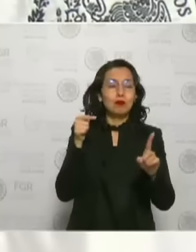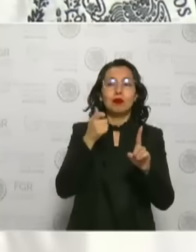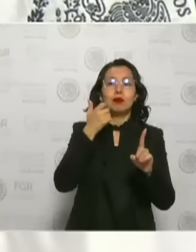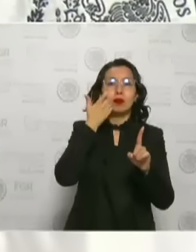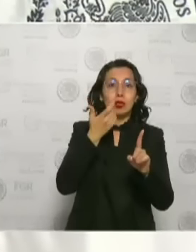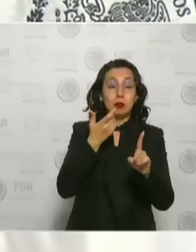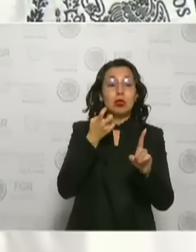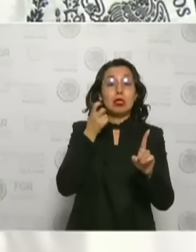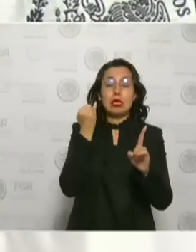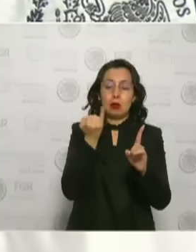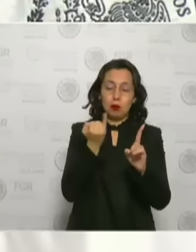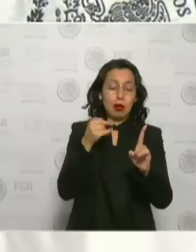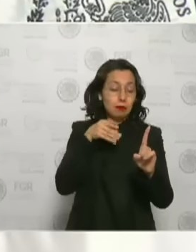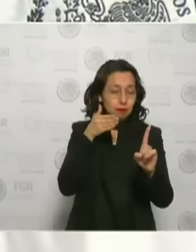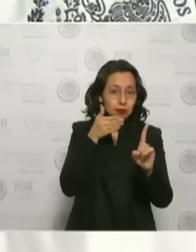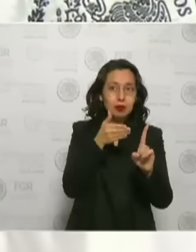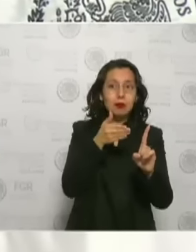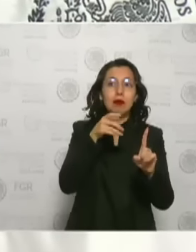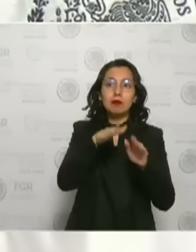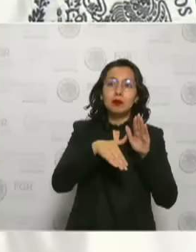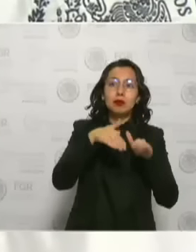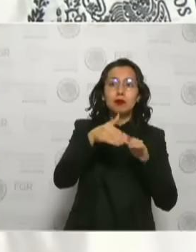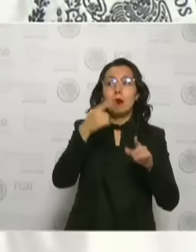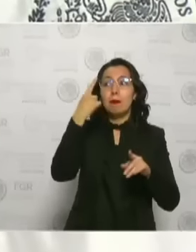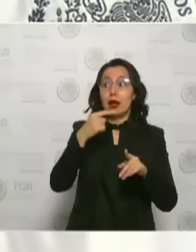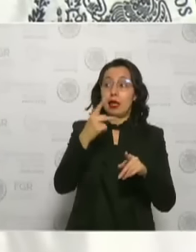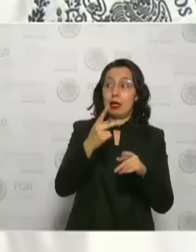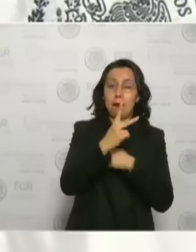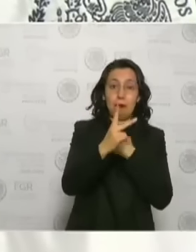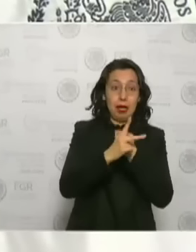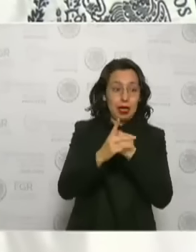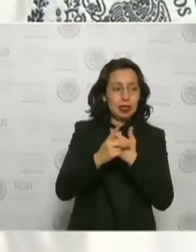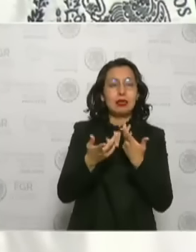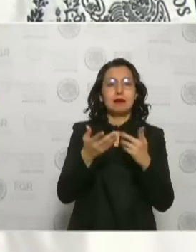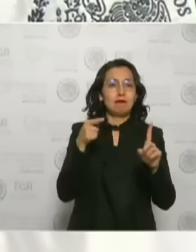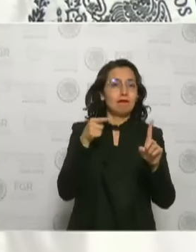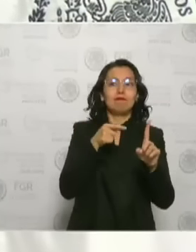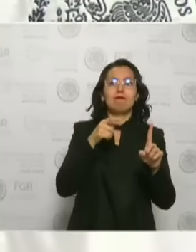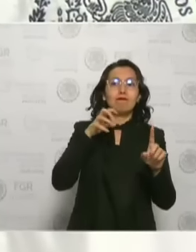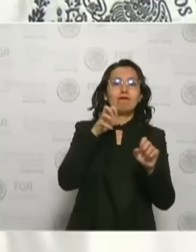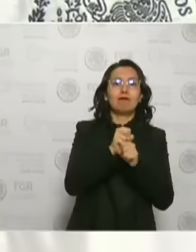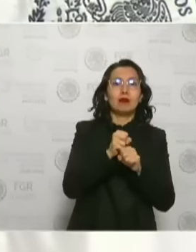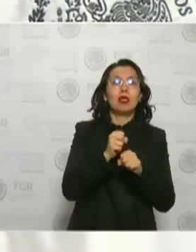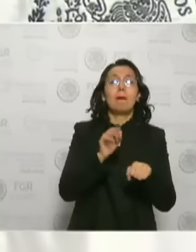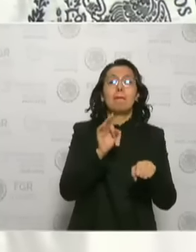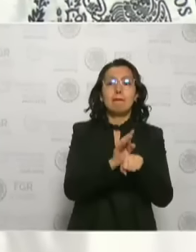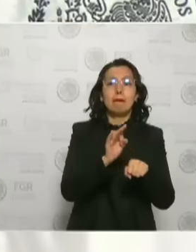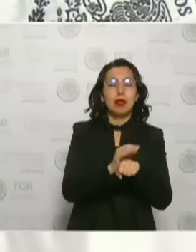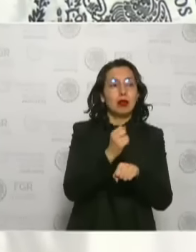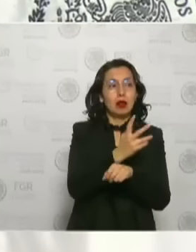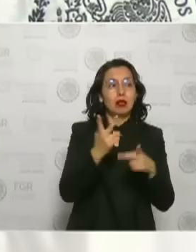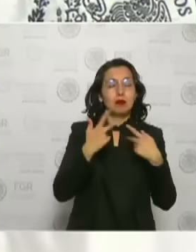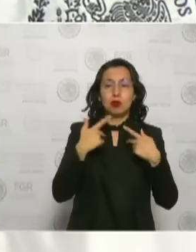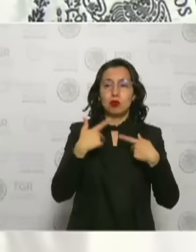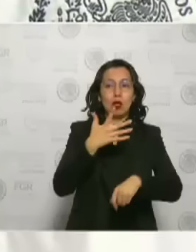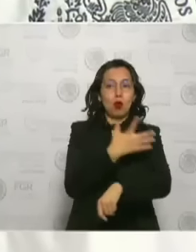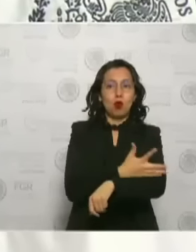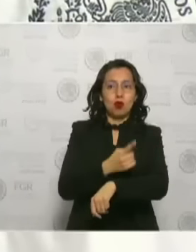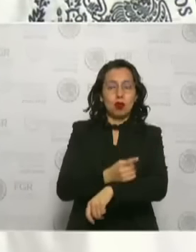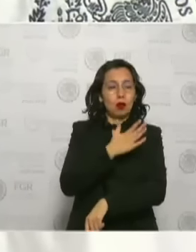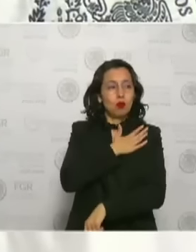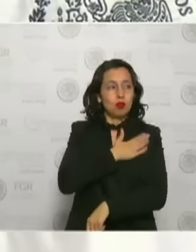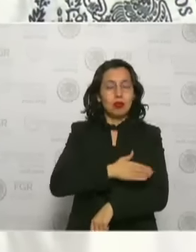caminar para ser realidad la nación que priorice el bienestar social, la honestidad y la justicia.